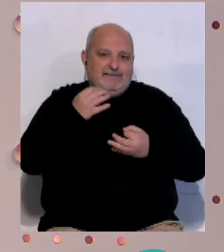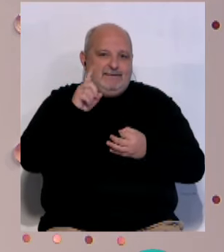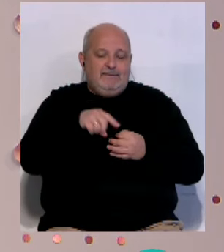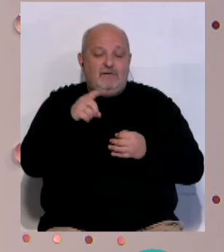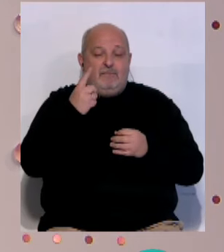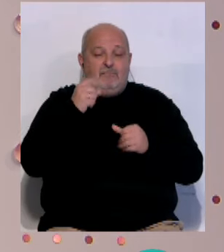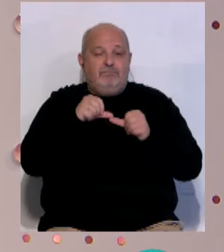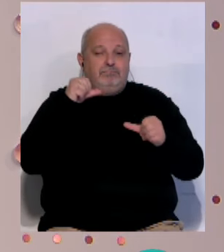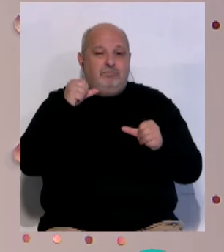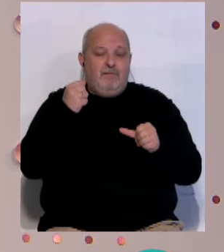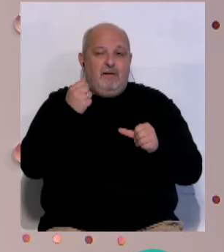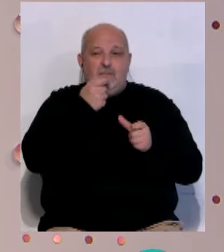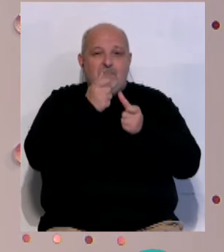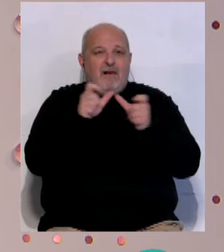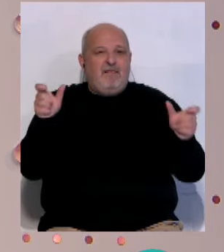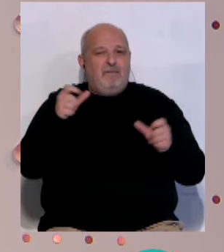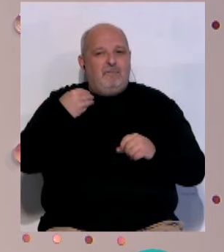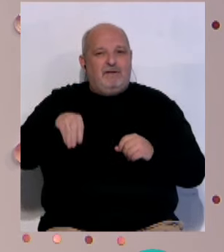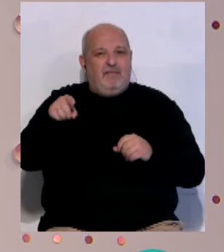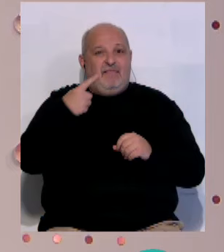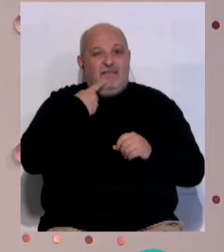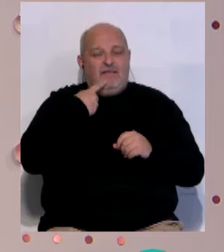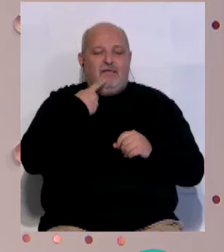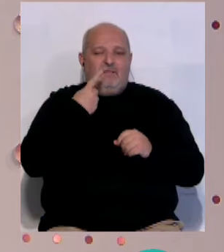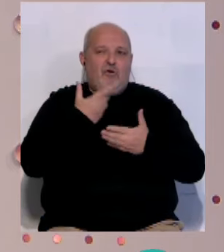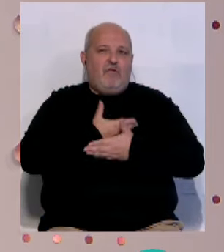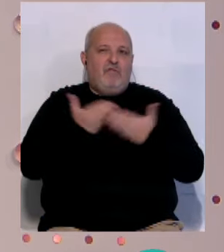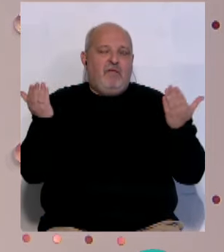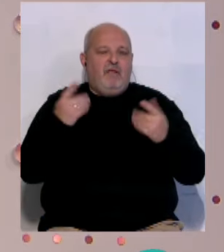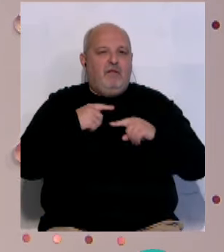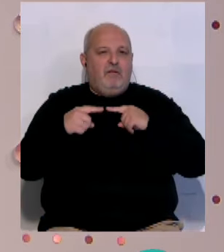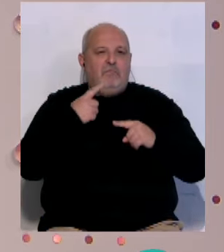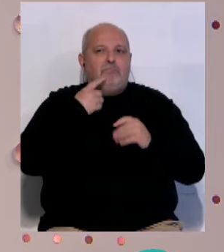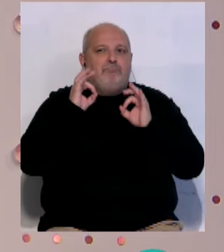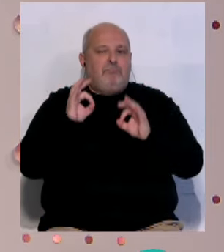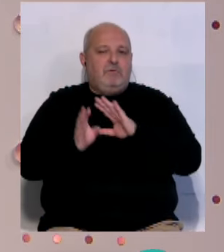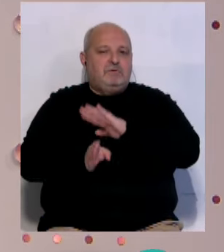después de las palabras del presidente dándole esa confianza al Míster ratificando y demás creo